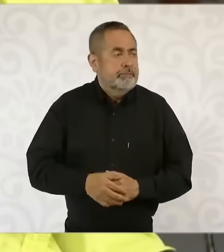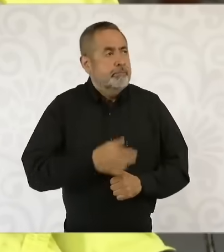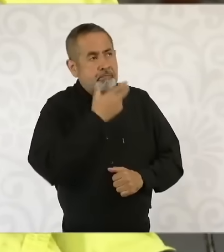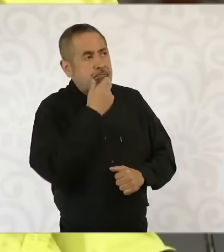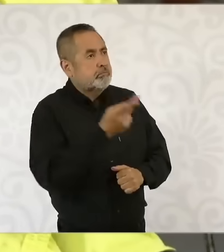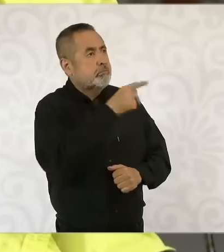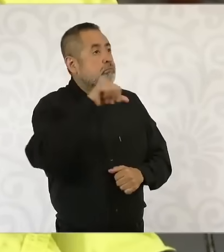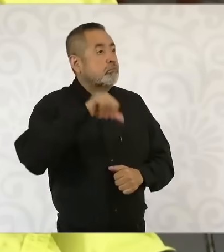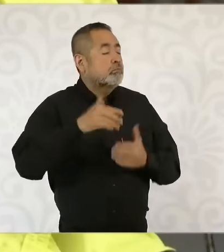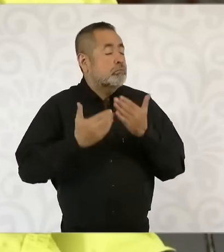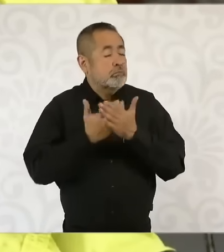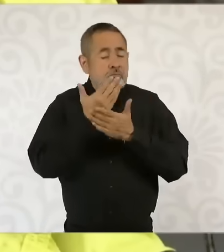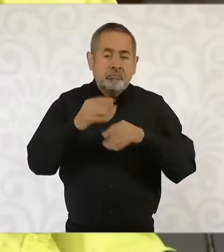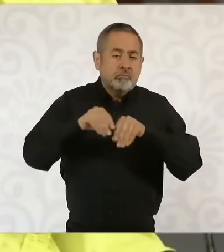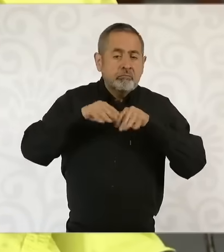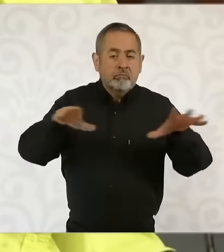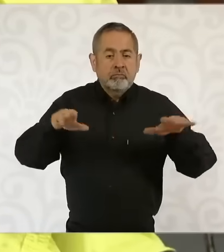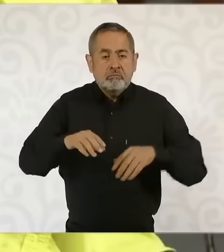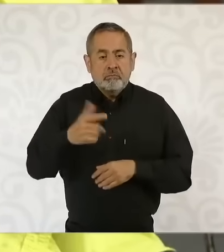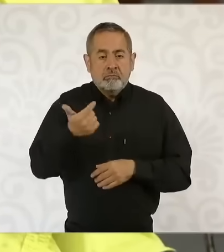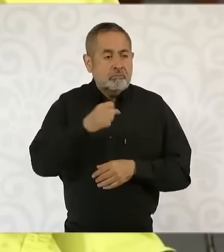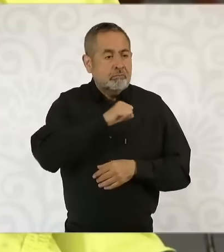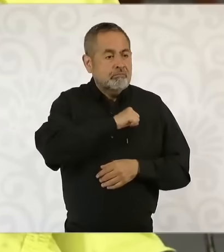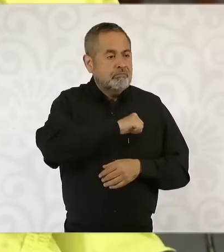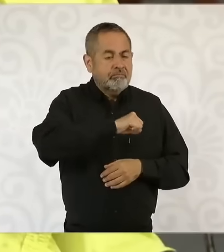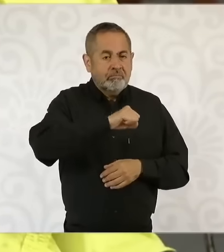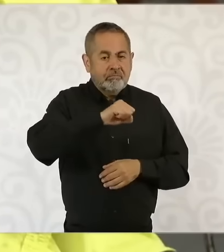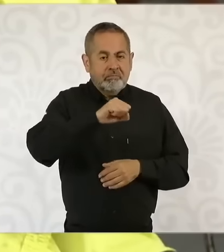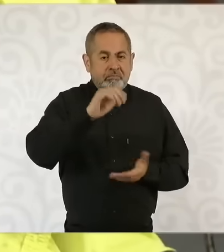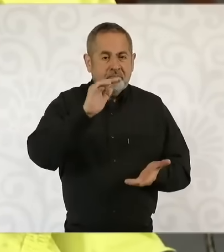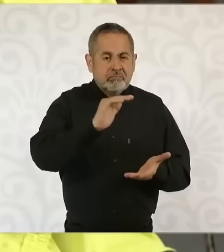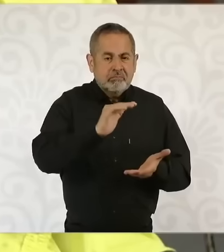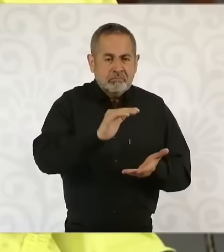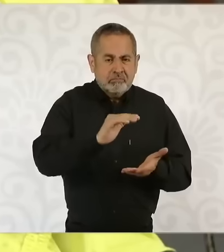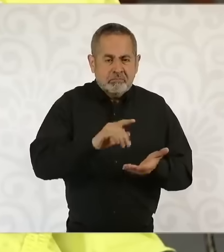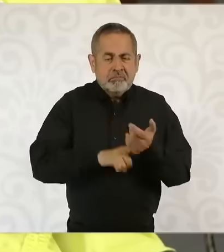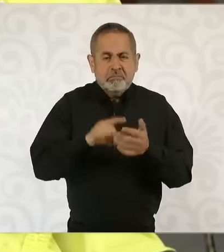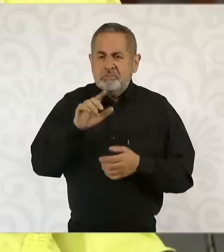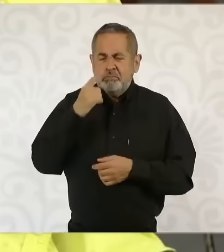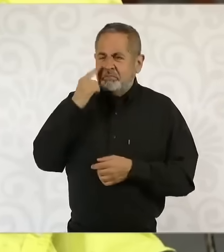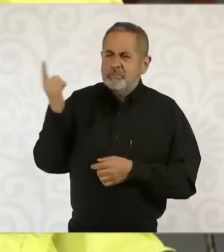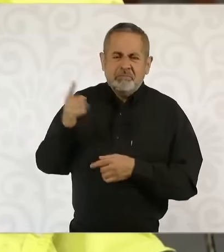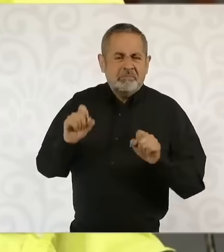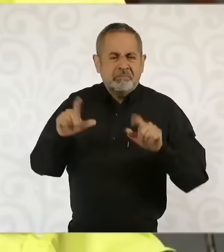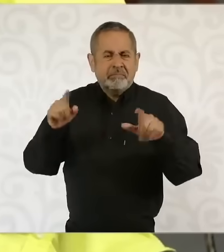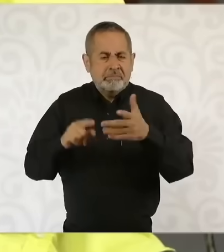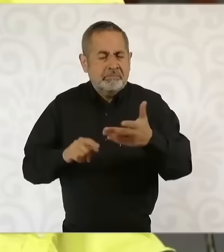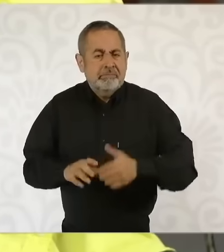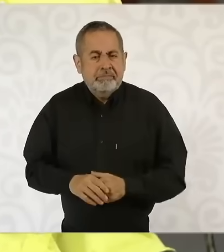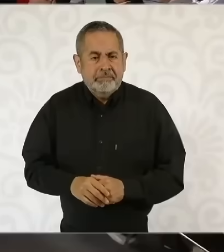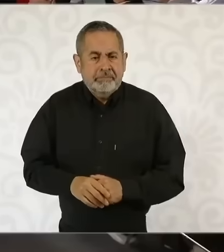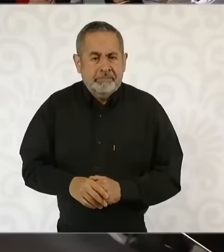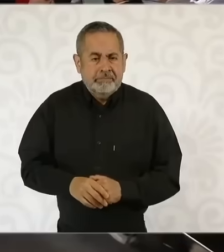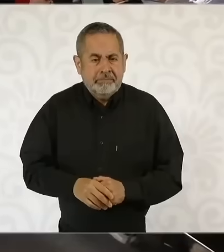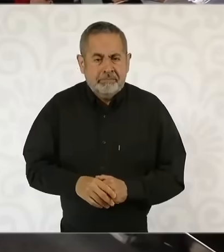a conocer que la inflación desaceleró, se ubicó en 3.5%. En que decíamos que había tres productos que